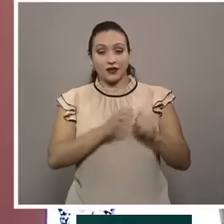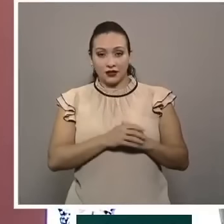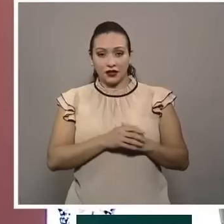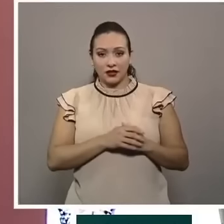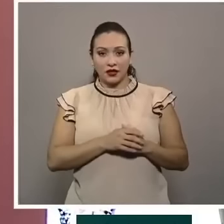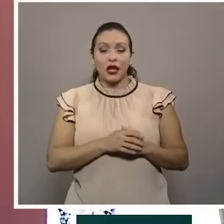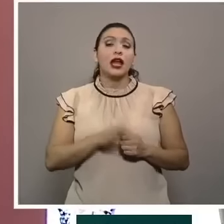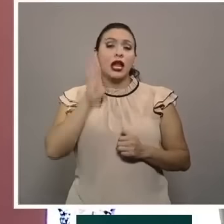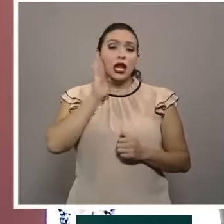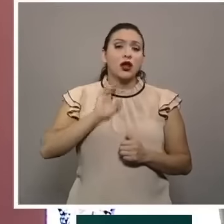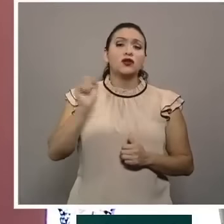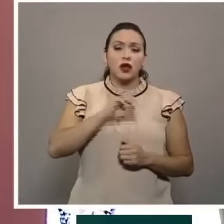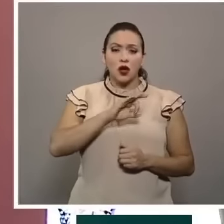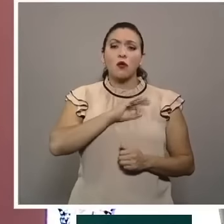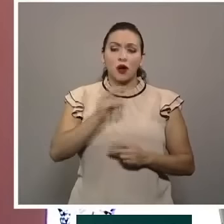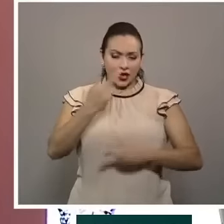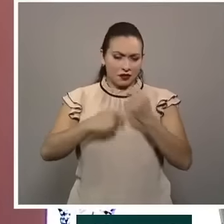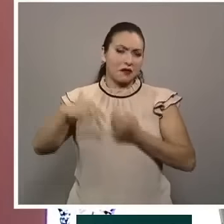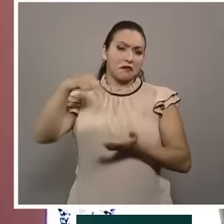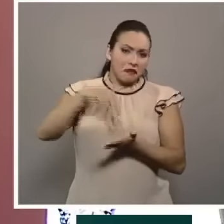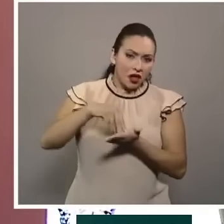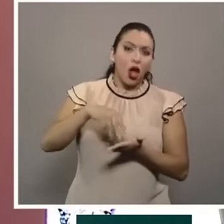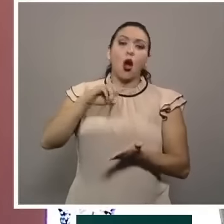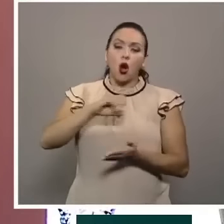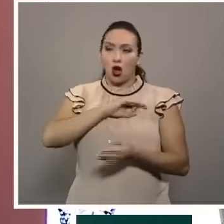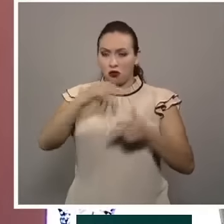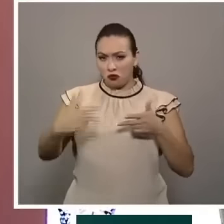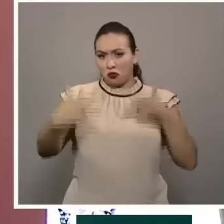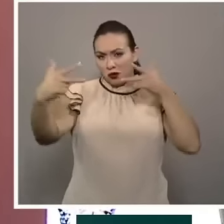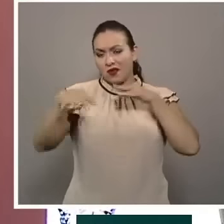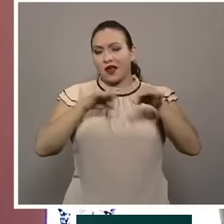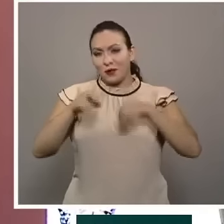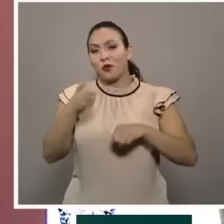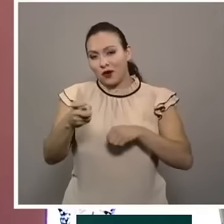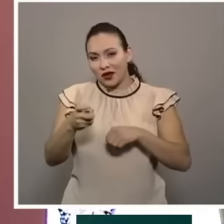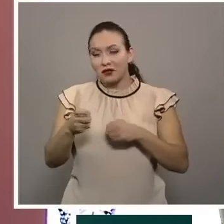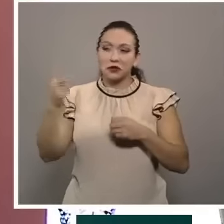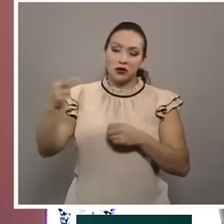sea presencial o sea también a la distancia. Por eso ellos nos acompañan a la distancia.